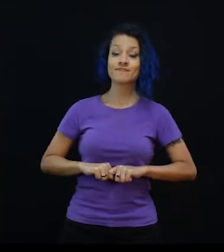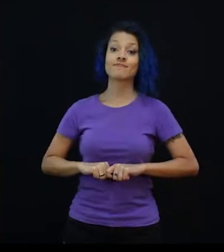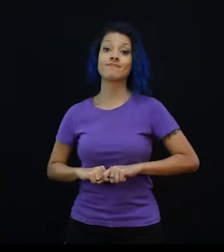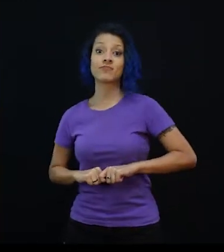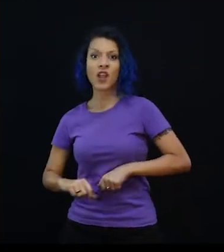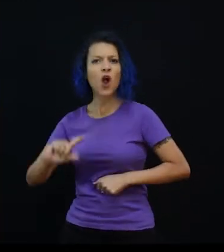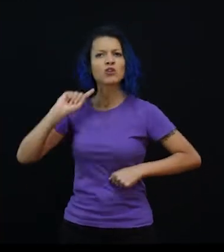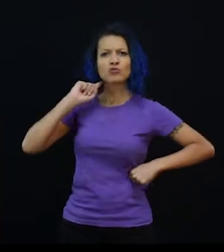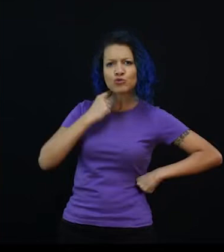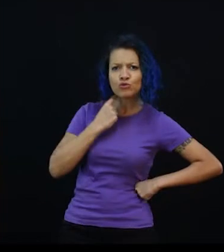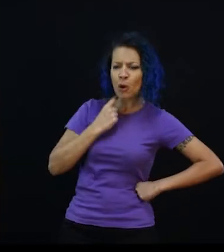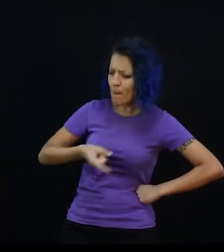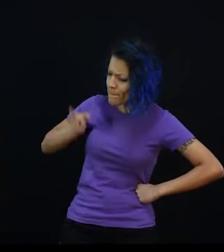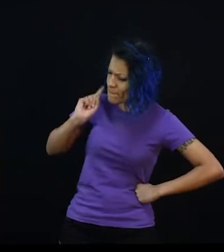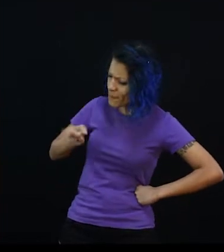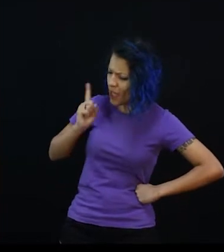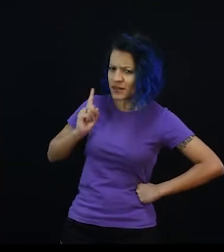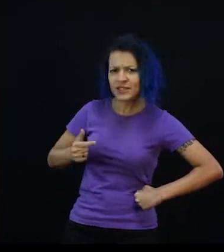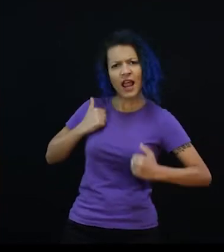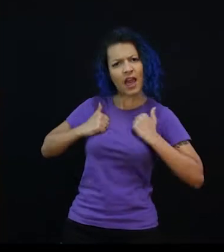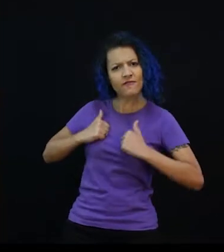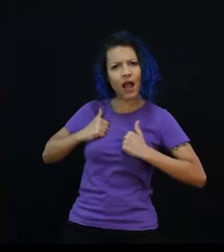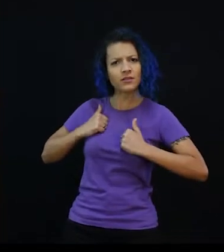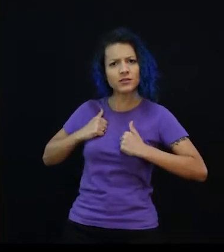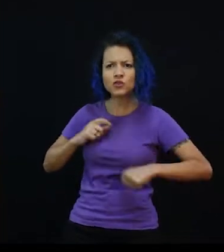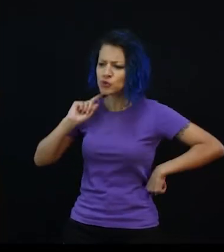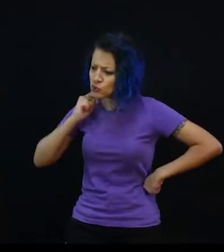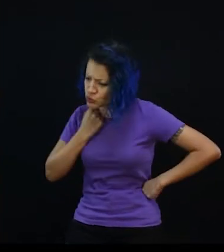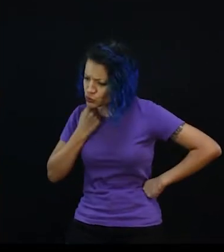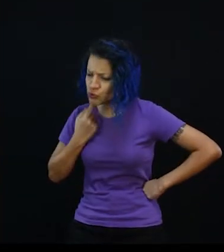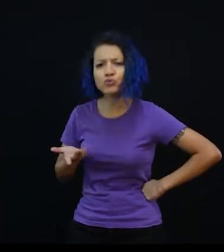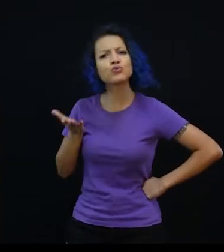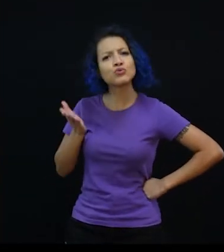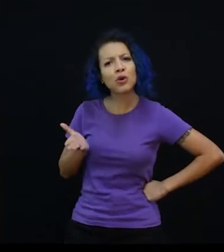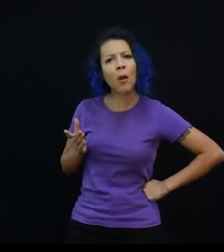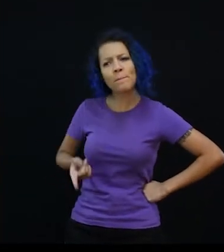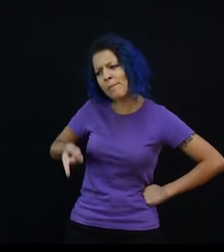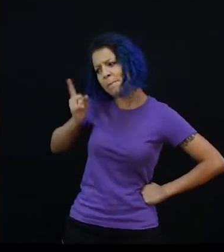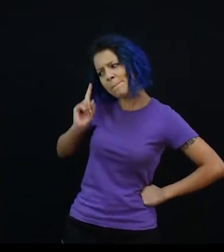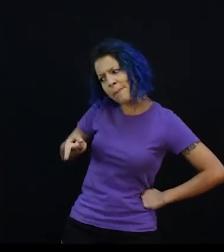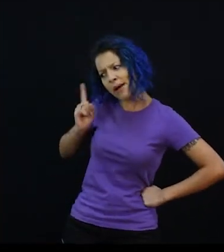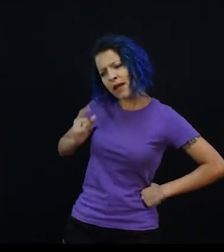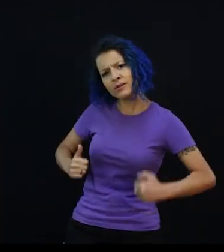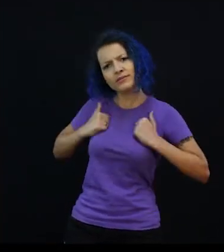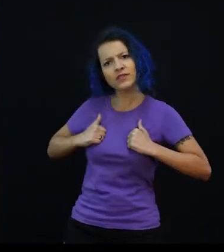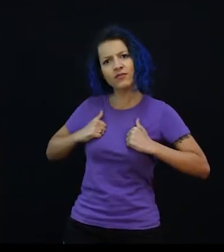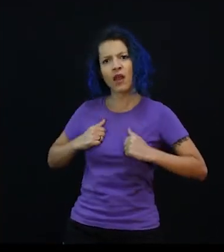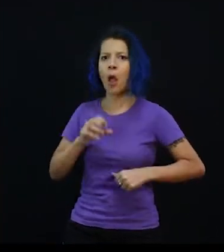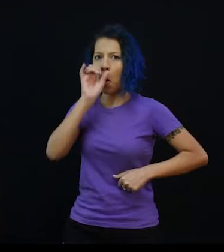Se está sujo, mande se lavar Se está sujo, mande se esfregar